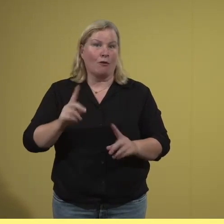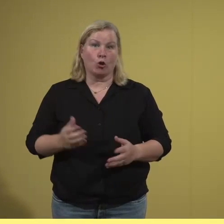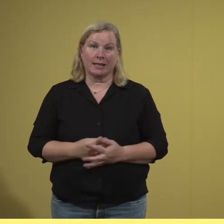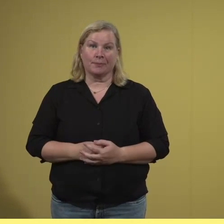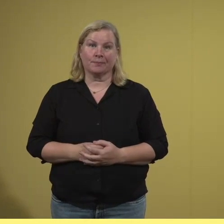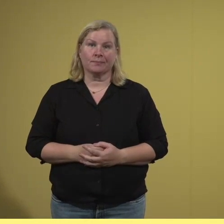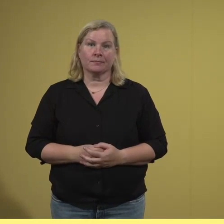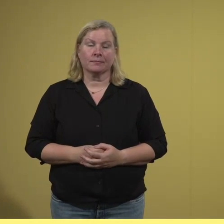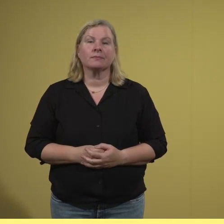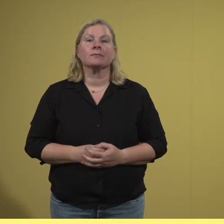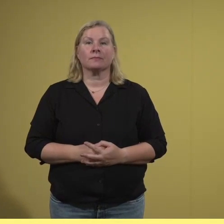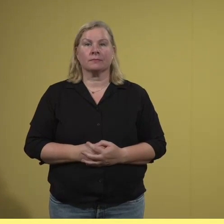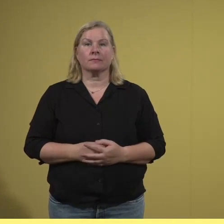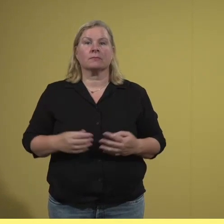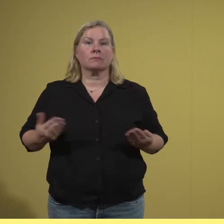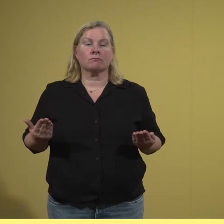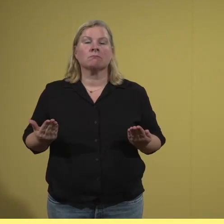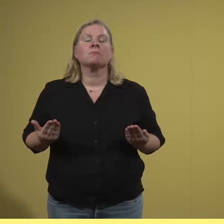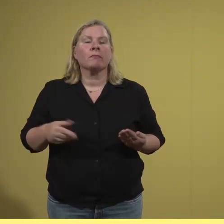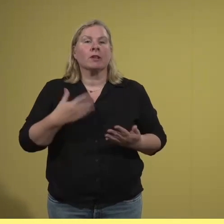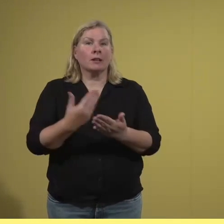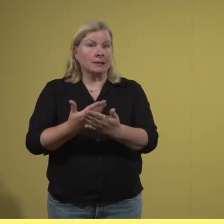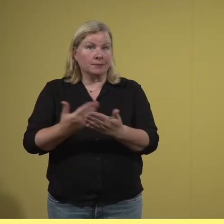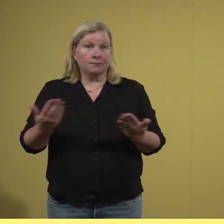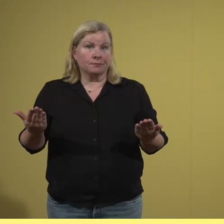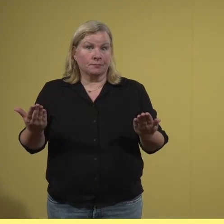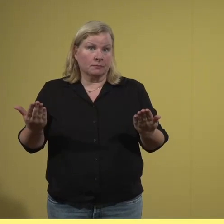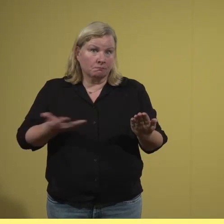Also, das ist immer so eine Geschichte, wo man sagt: